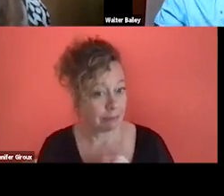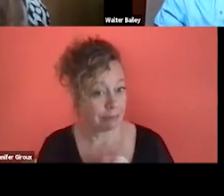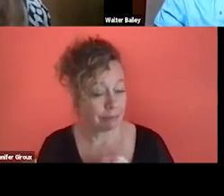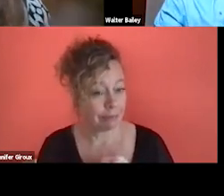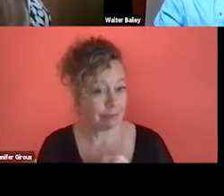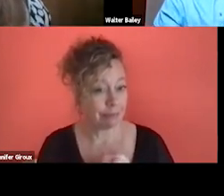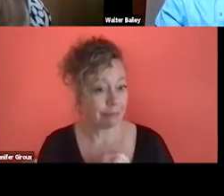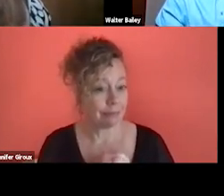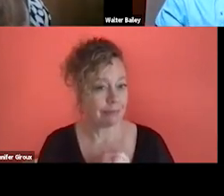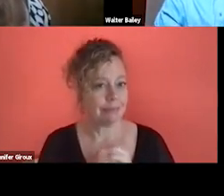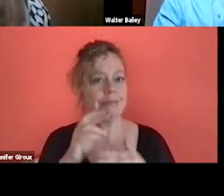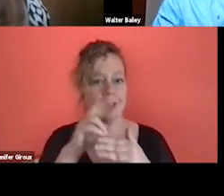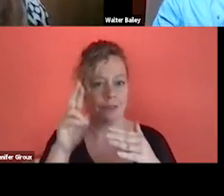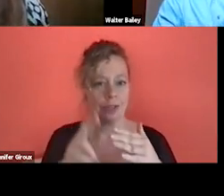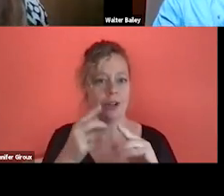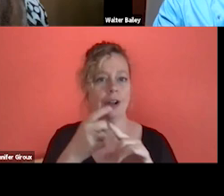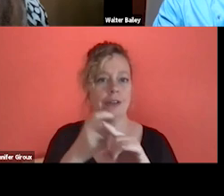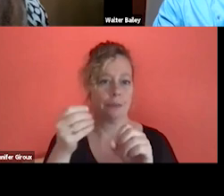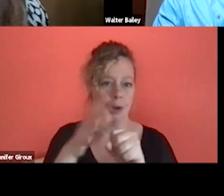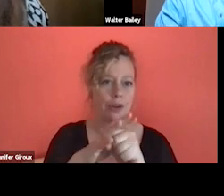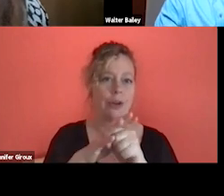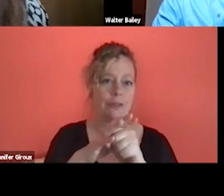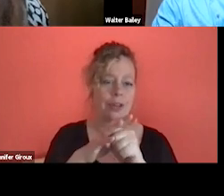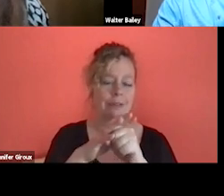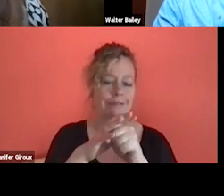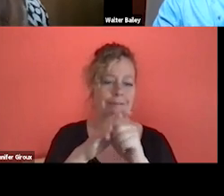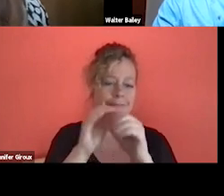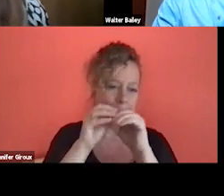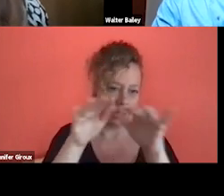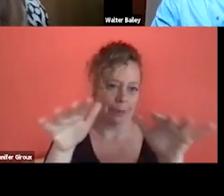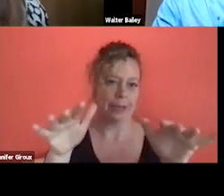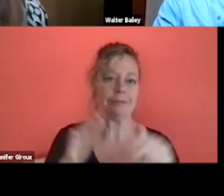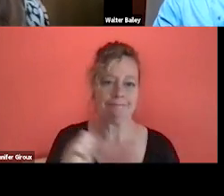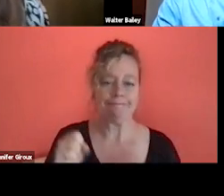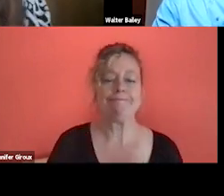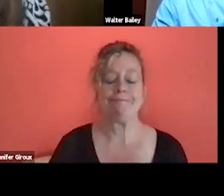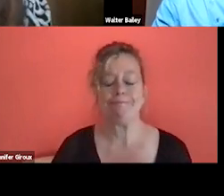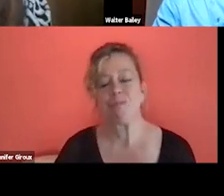como resultado de la pandemia de COVID. Sí, Dios mío,